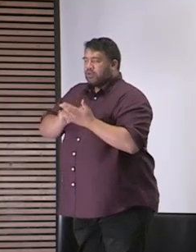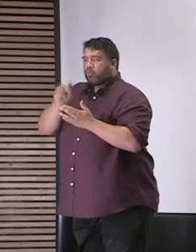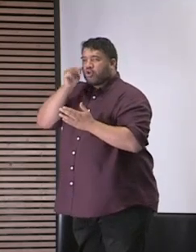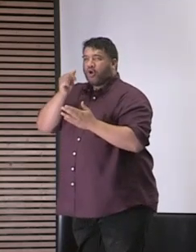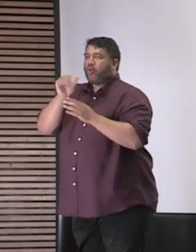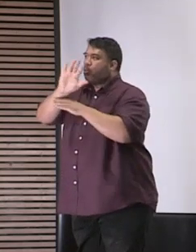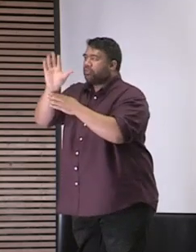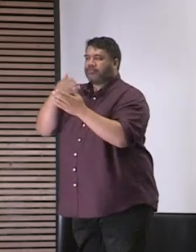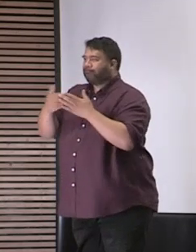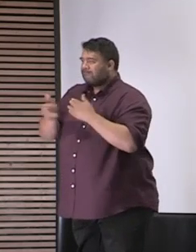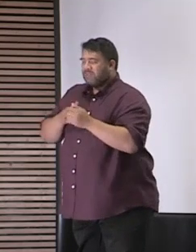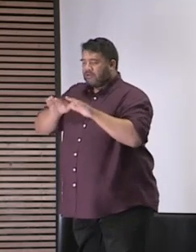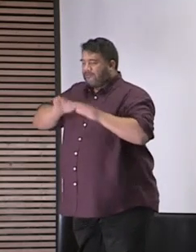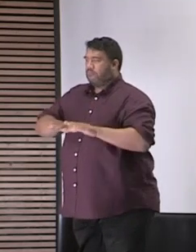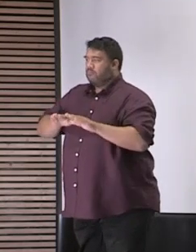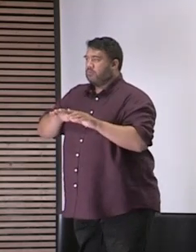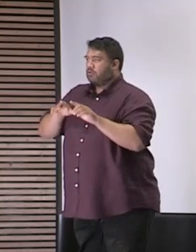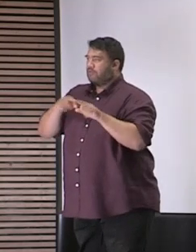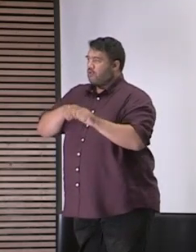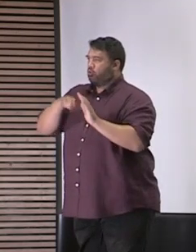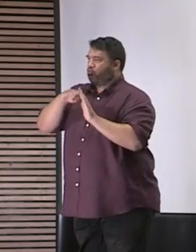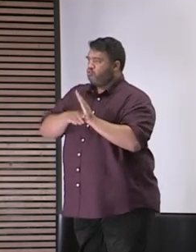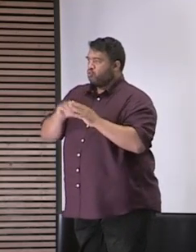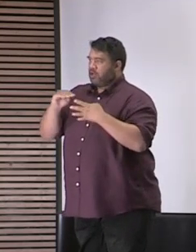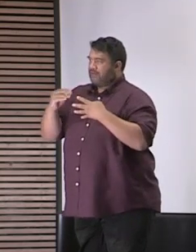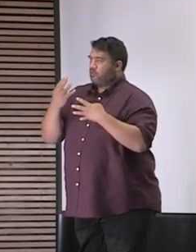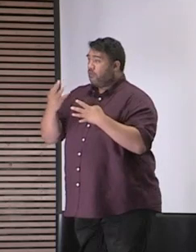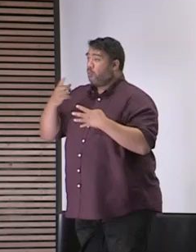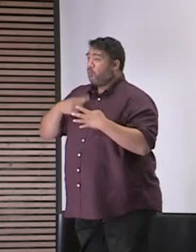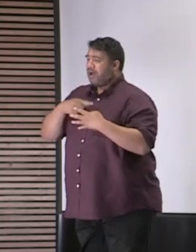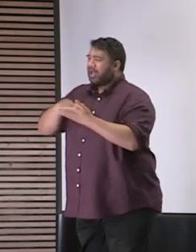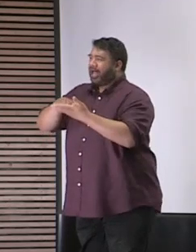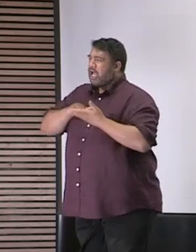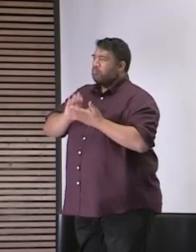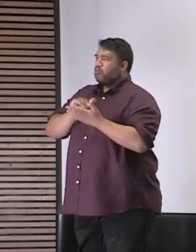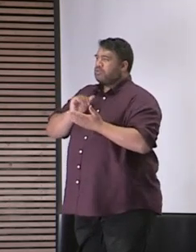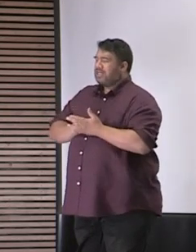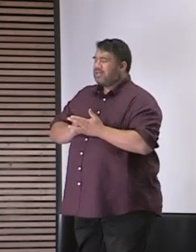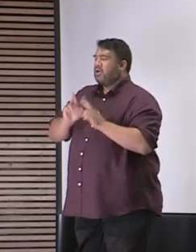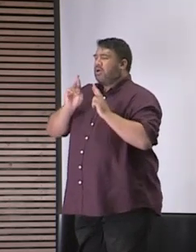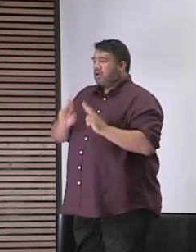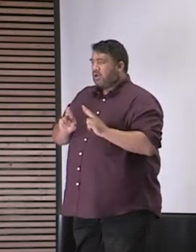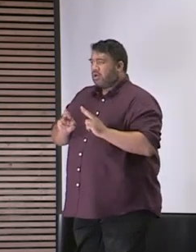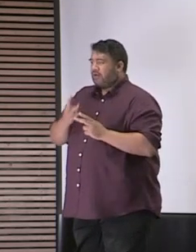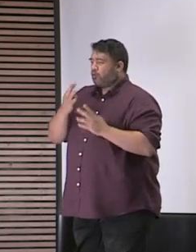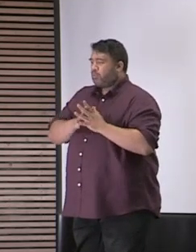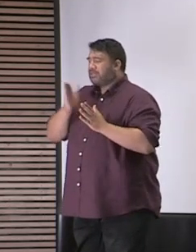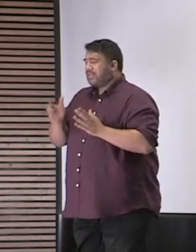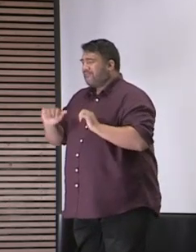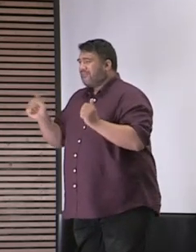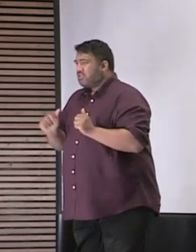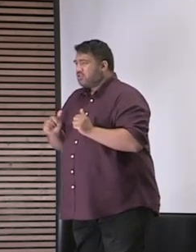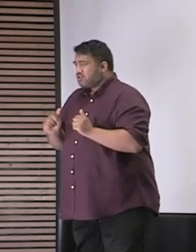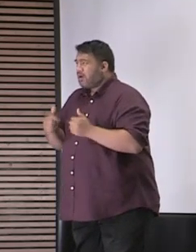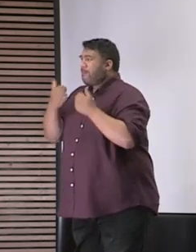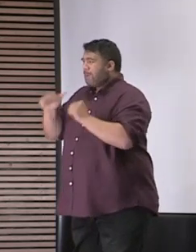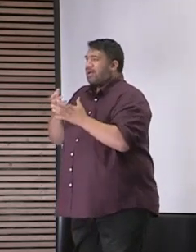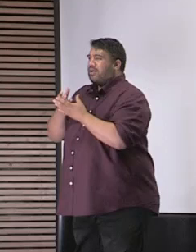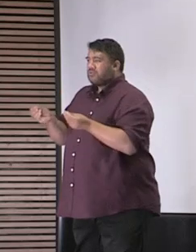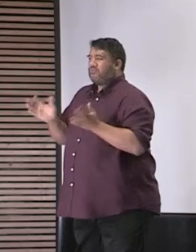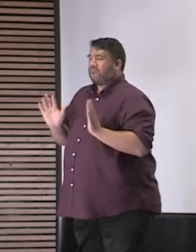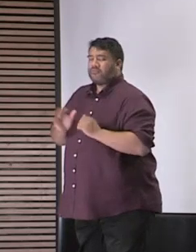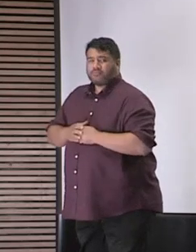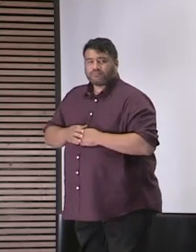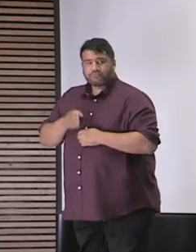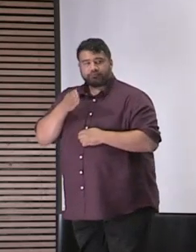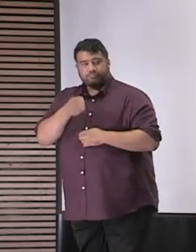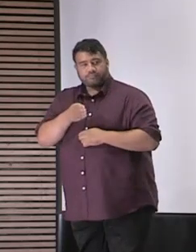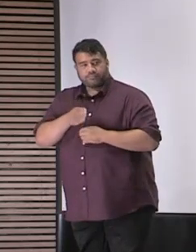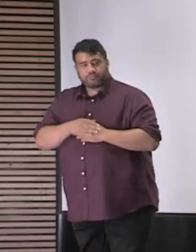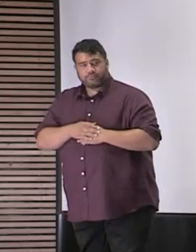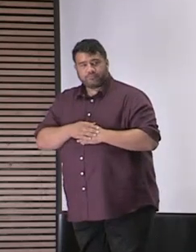países como, por ejemplo, el